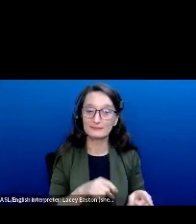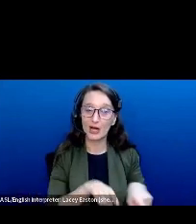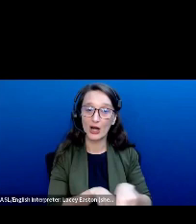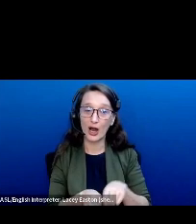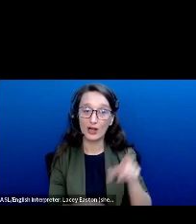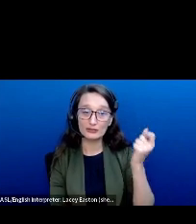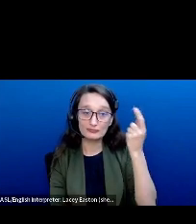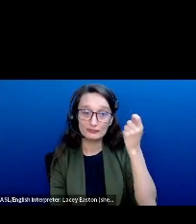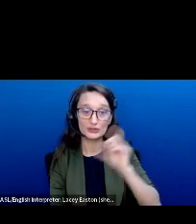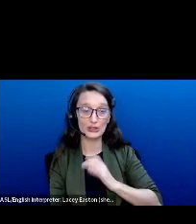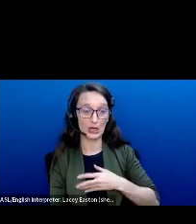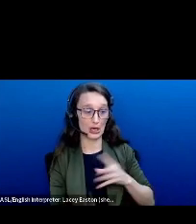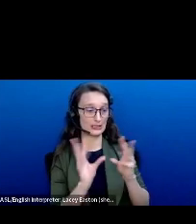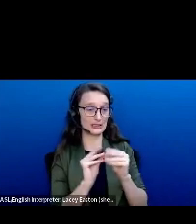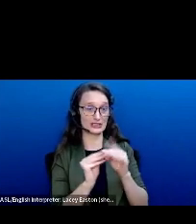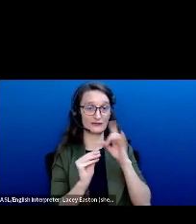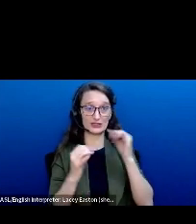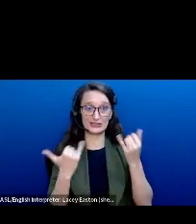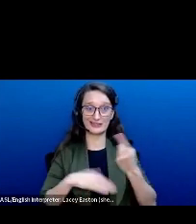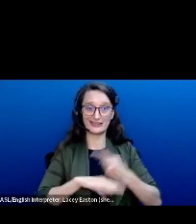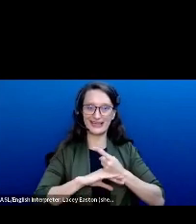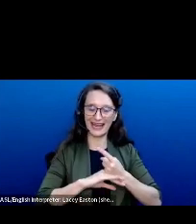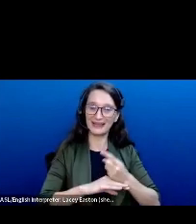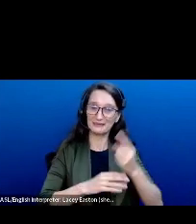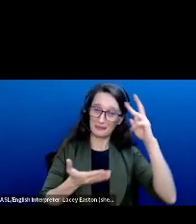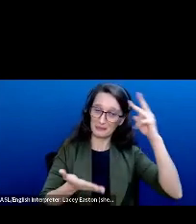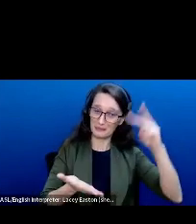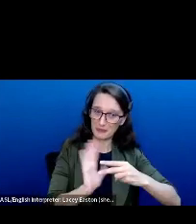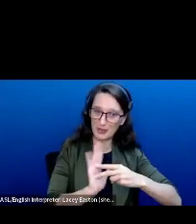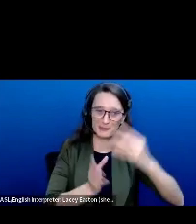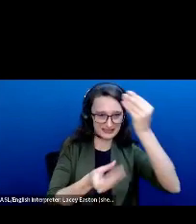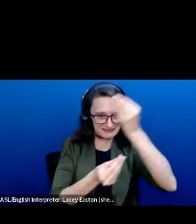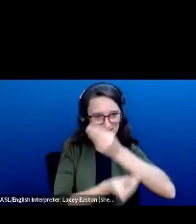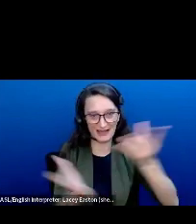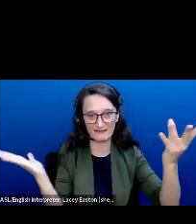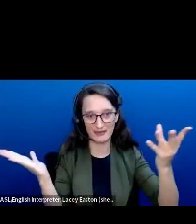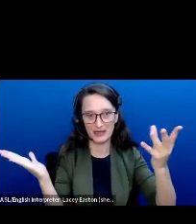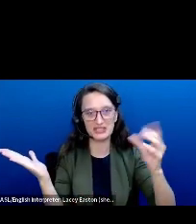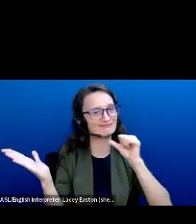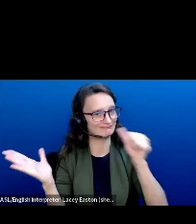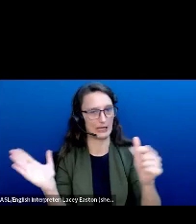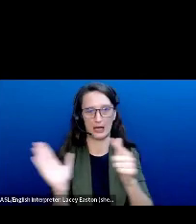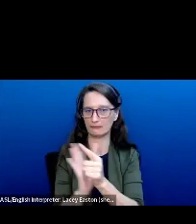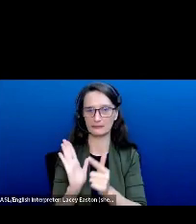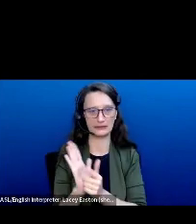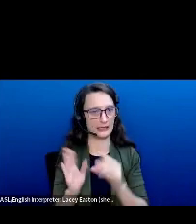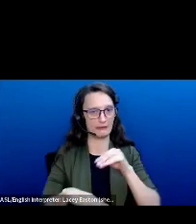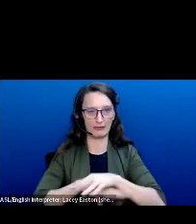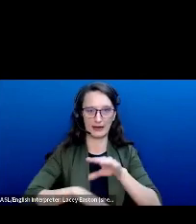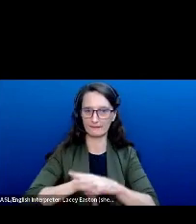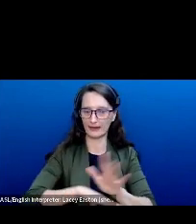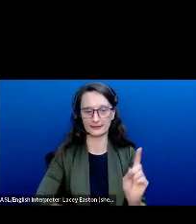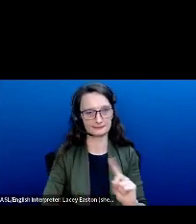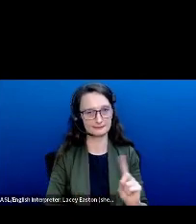tiene fines informativos y no debe considerarse asesoramiento legal. siguiente